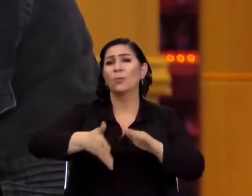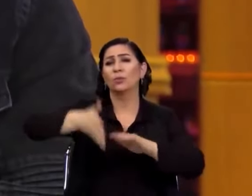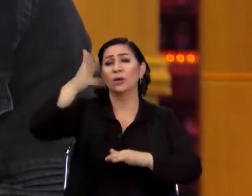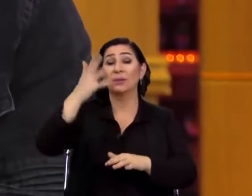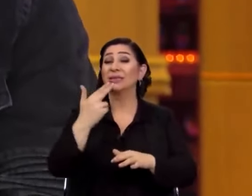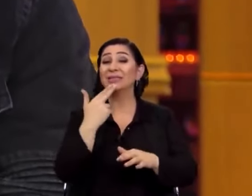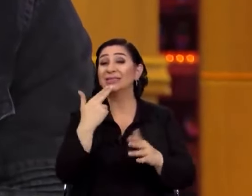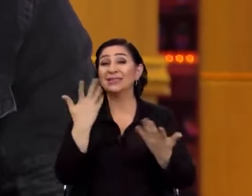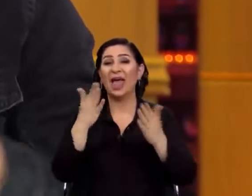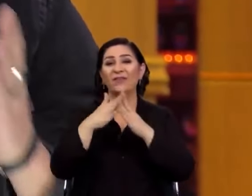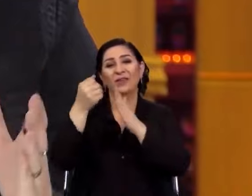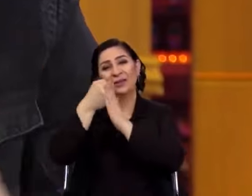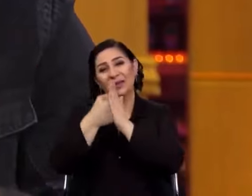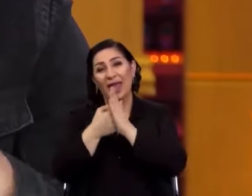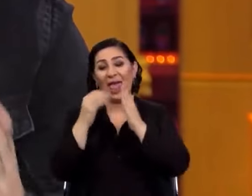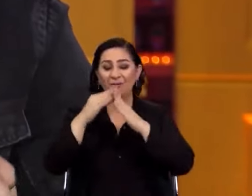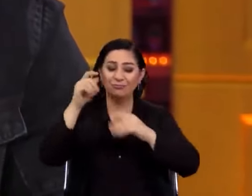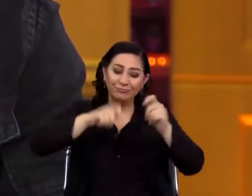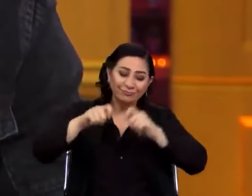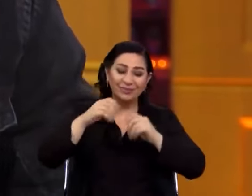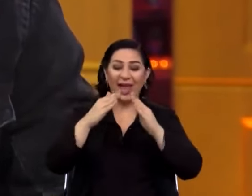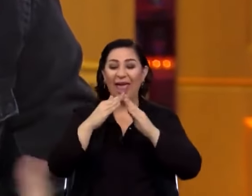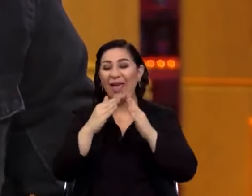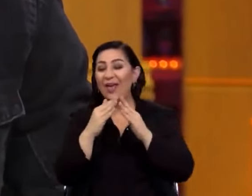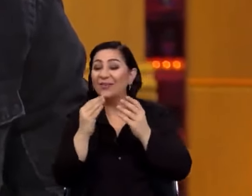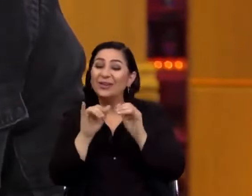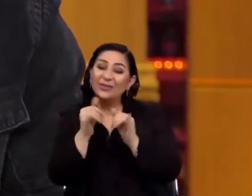çocukları hep evde ev kurmak evcilik de büyüdü bizim böyle bir Benim hiçbir